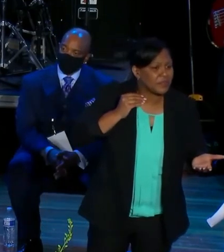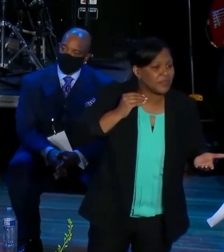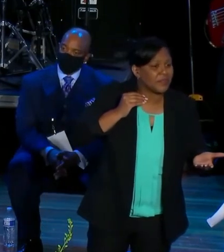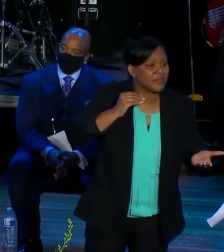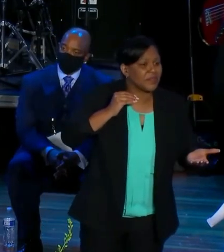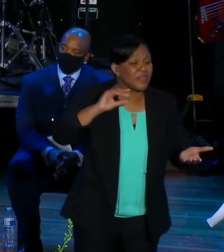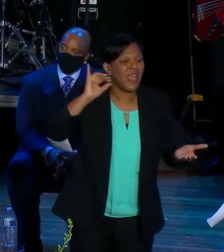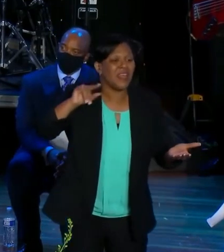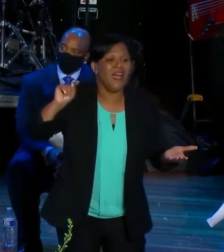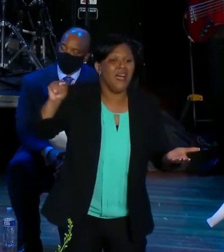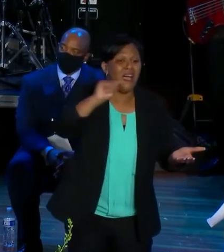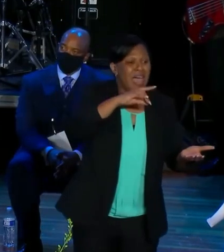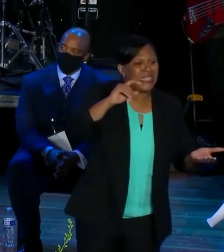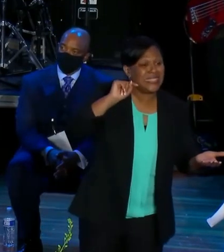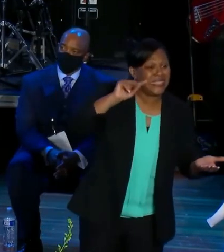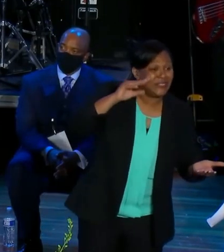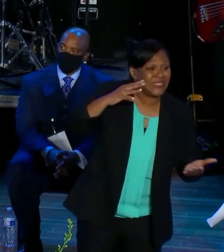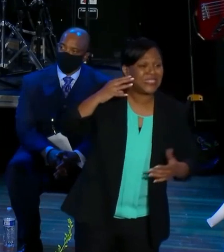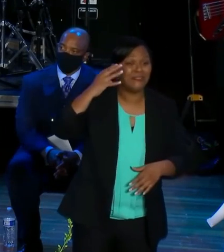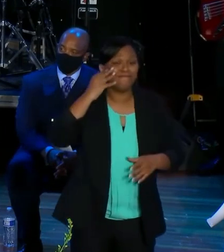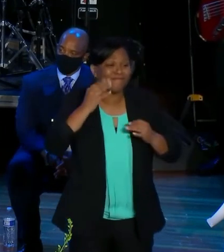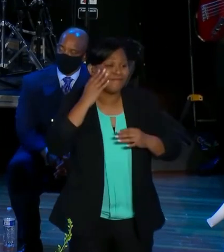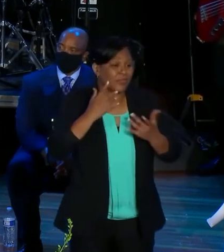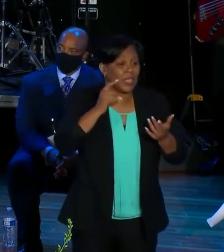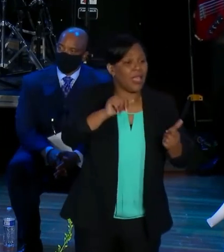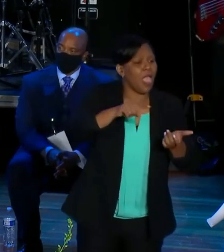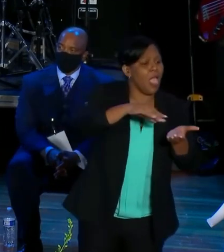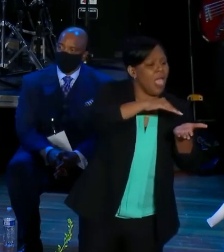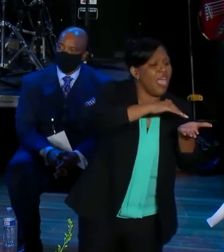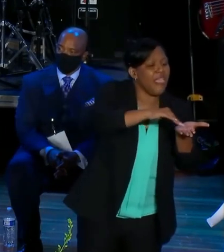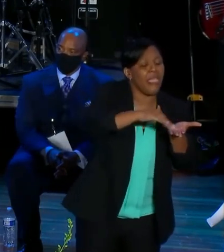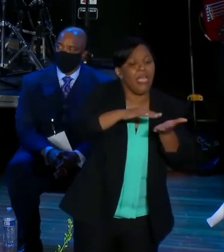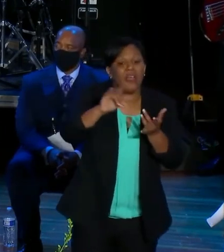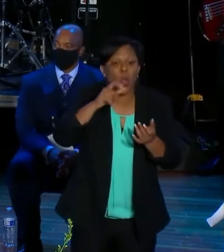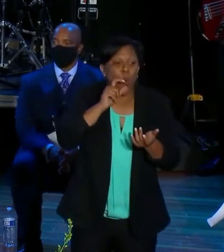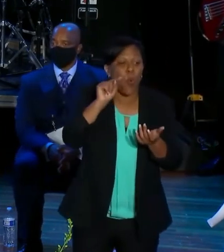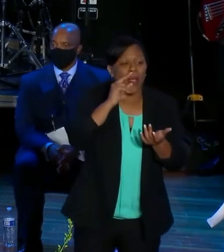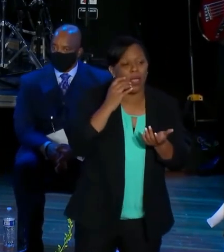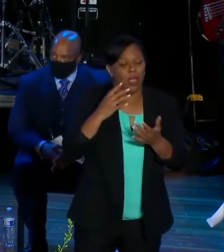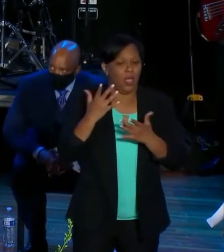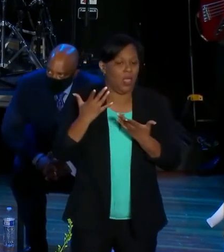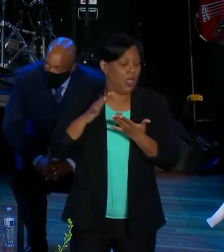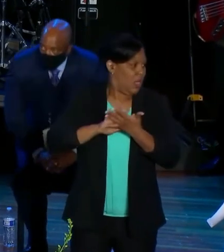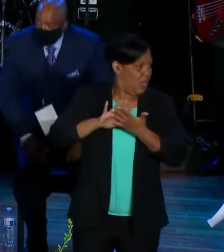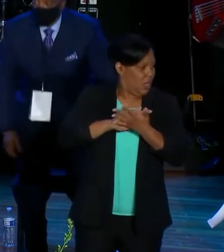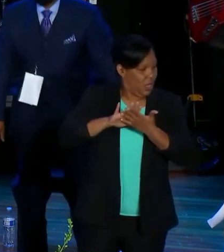Tiden har gått nu, för att inte ställa er till svars Tiden har gått för att komma med ursäkter